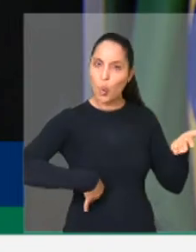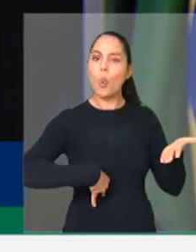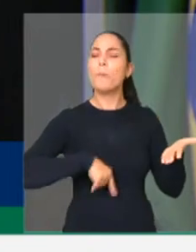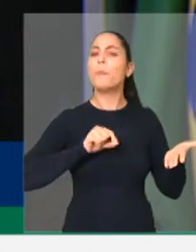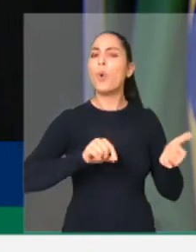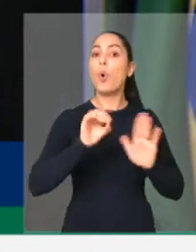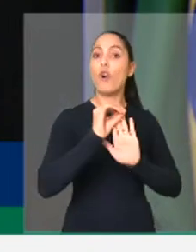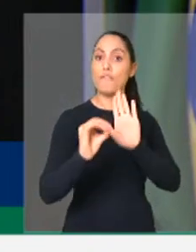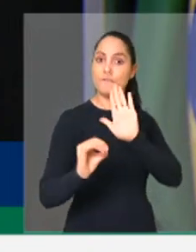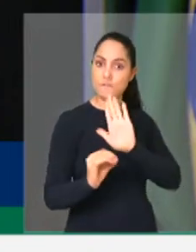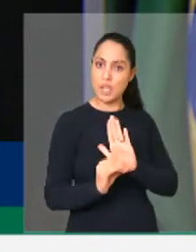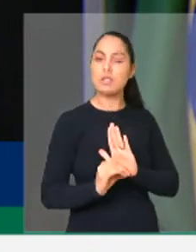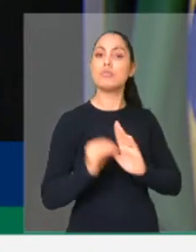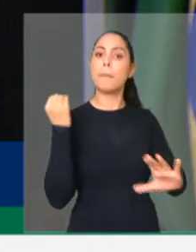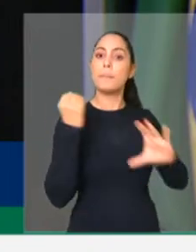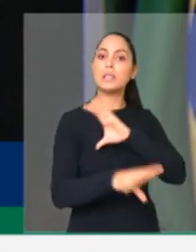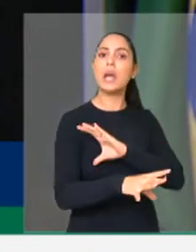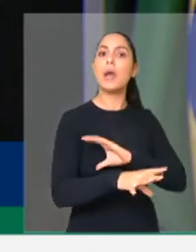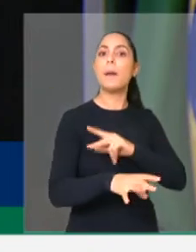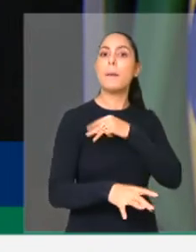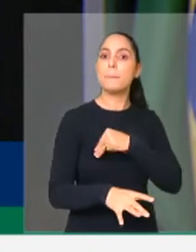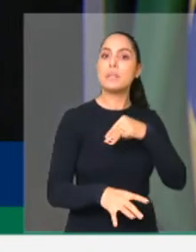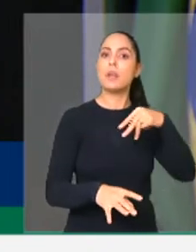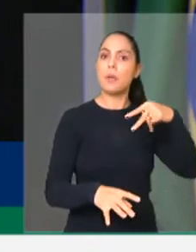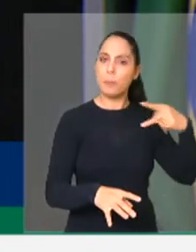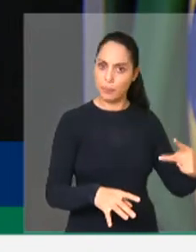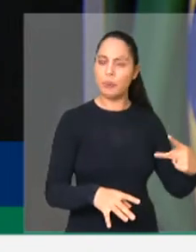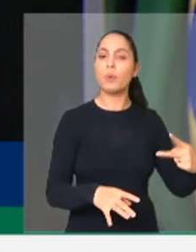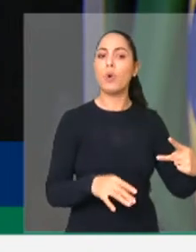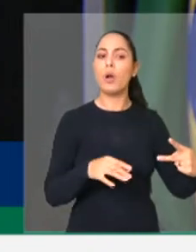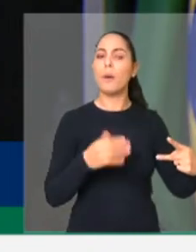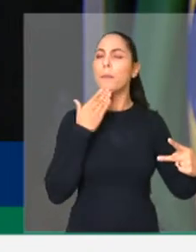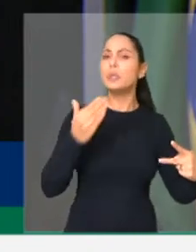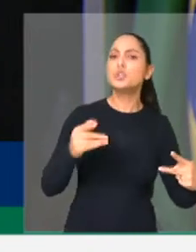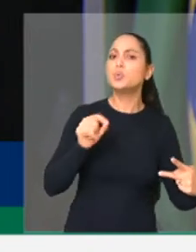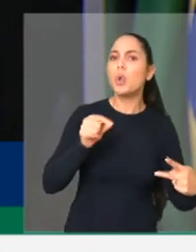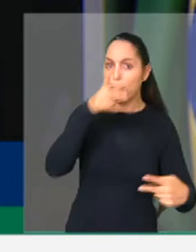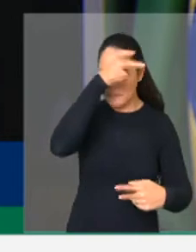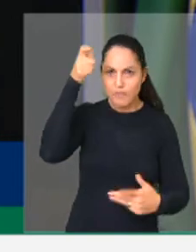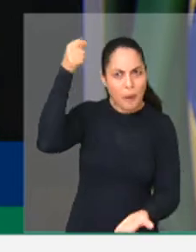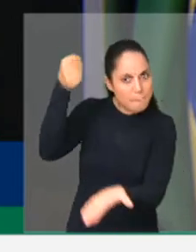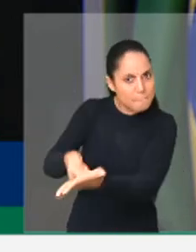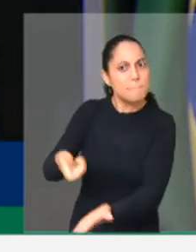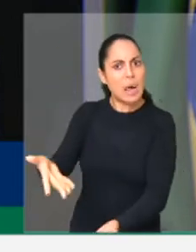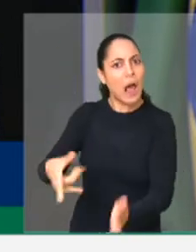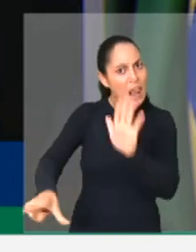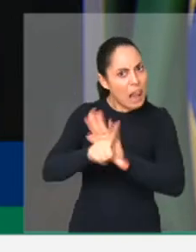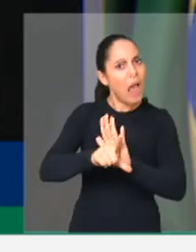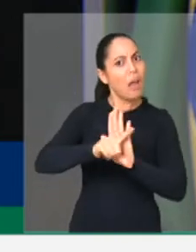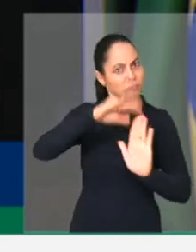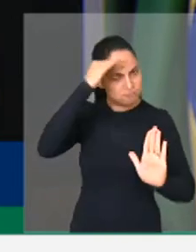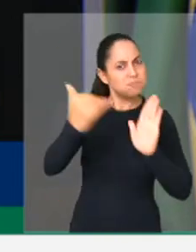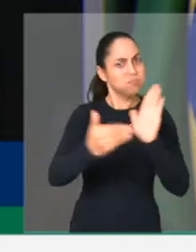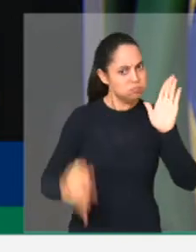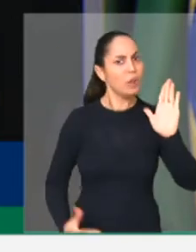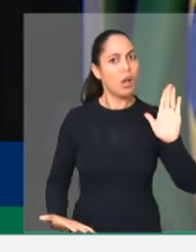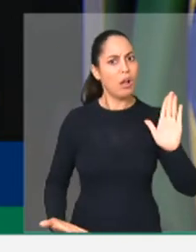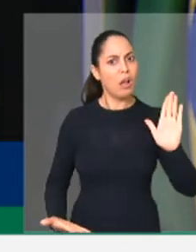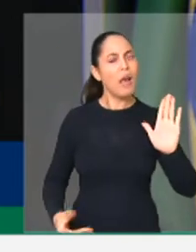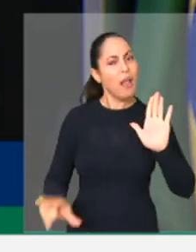OBRIGAÇÃO DE PAGAR SE O RECURSO ESTÁ EM CONTA O PREFEITO TEM QUE PAGAR E AQUELES PREFEITOS QUE NÃO QUISEREM PAGAR TENHAM PELO MENOS A HOMBRIDADE DE DIZER, AOS PROFESSORES DOS SEUS MUNICÍPIOS QUE NÃO QUEREM